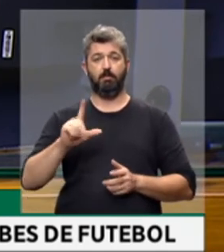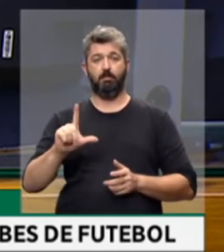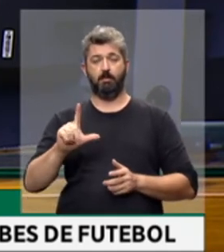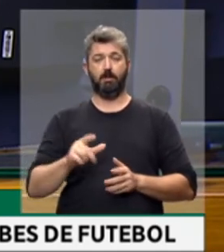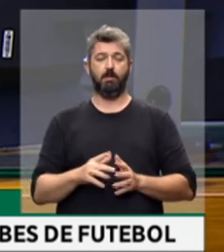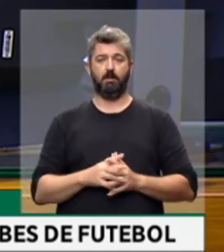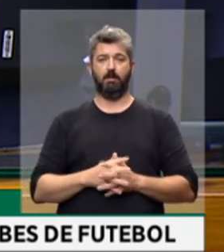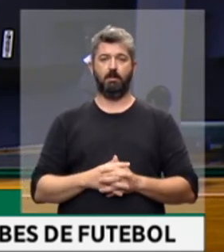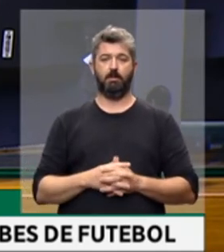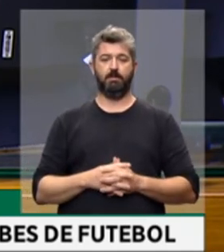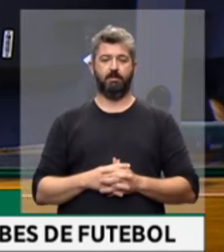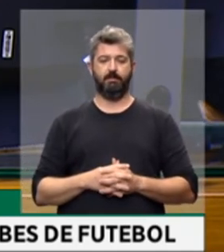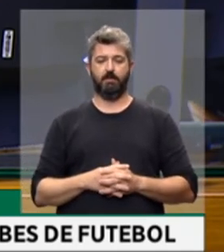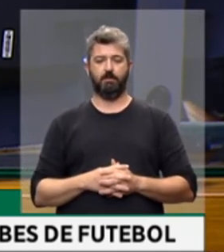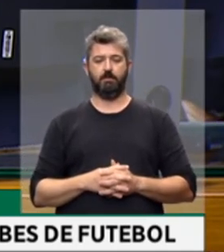A OPOSIÇÃO. -- [DEPUTADA]: